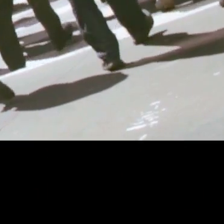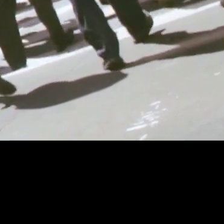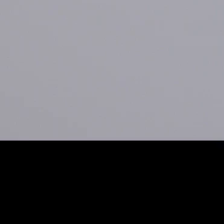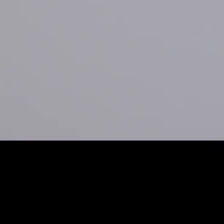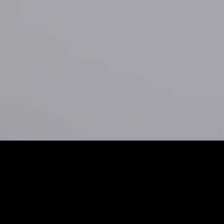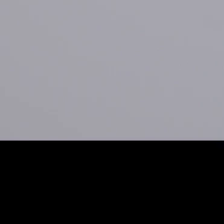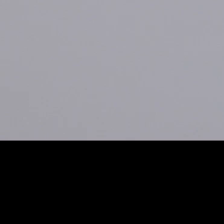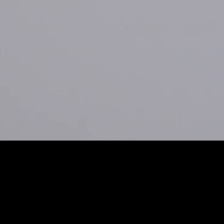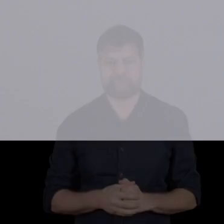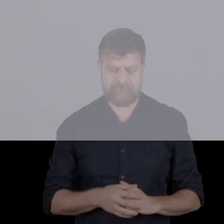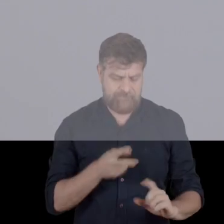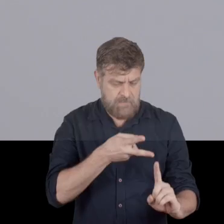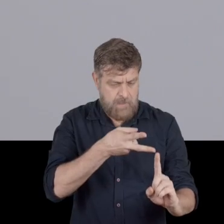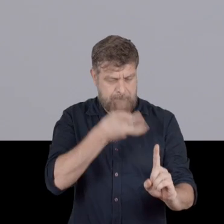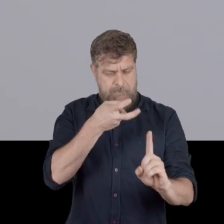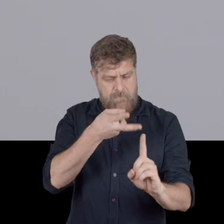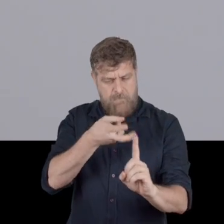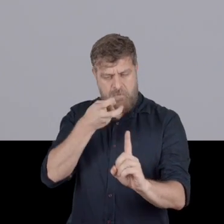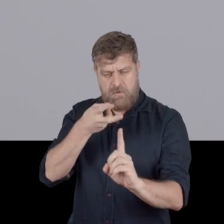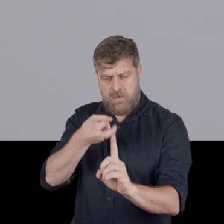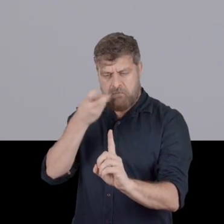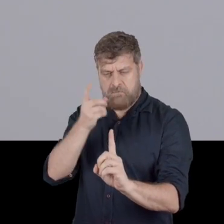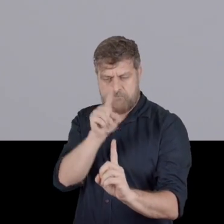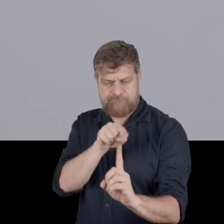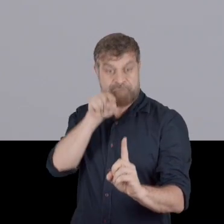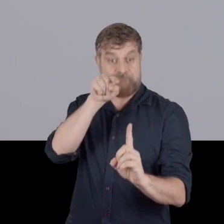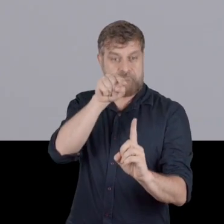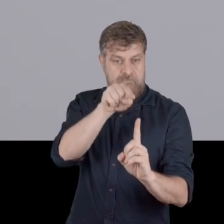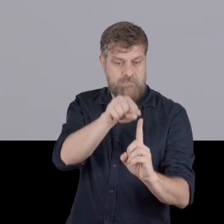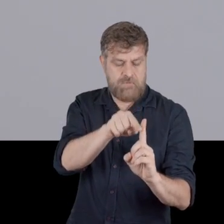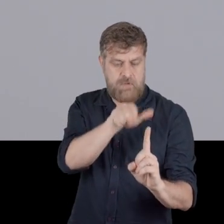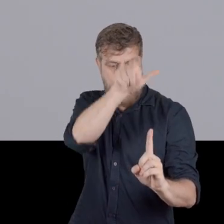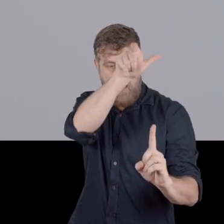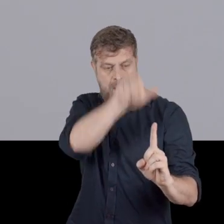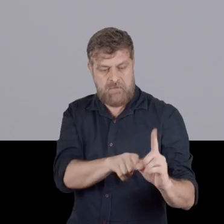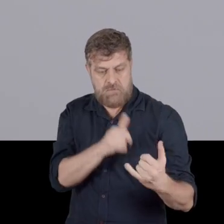São processo identificatórios, a partir de outro semelhante